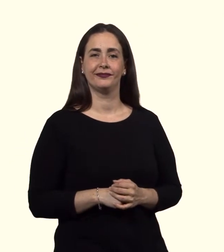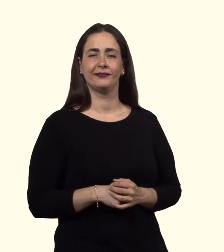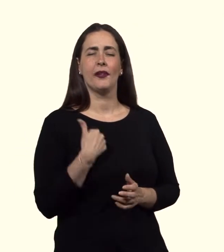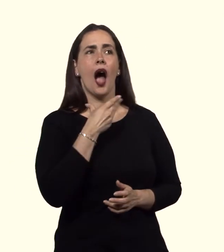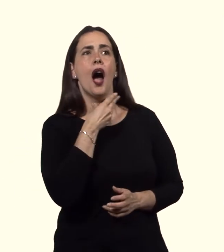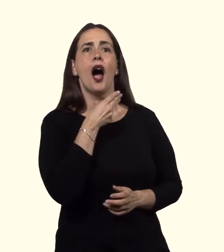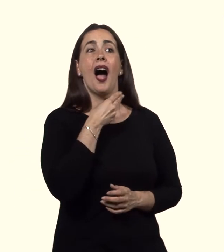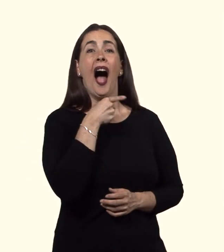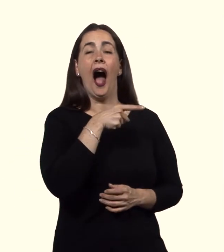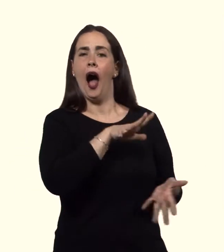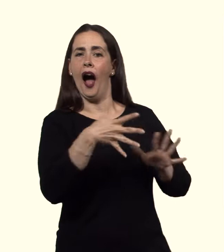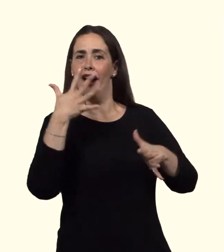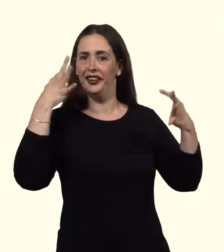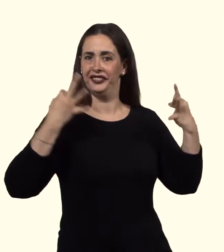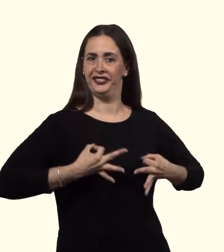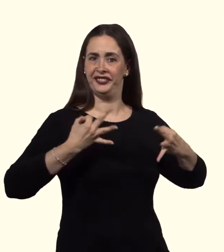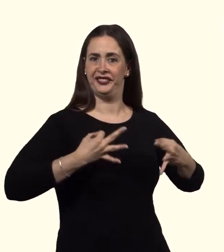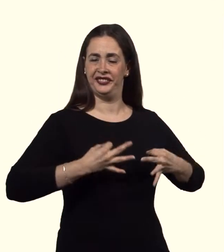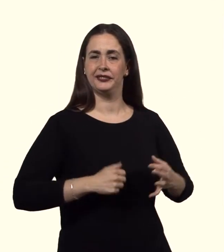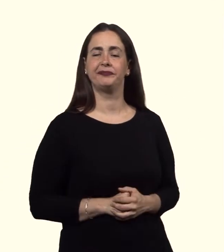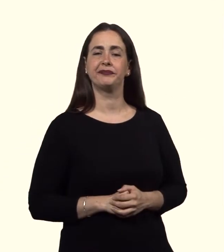Desitjos fets realitat